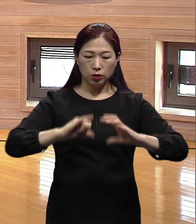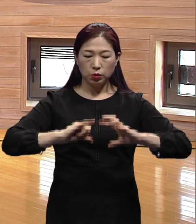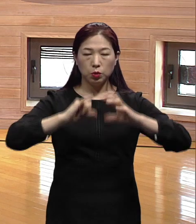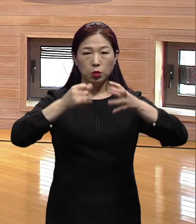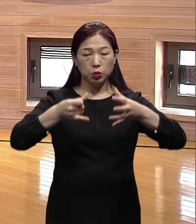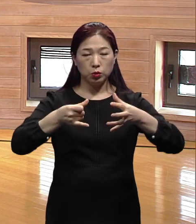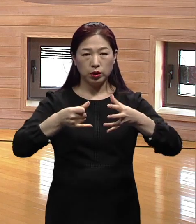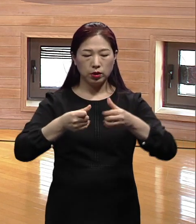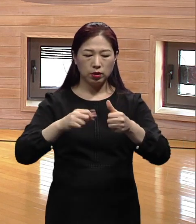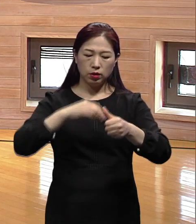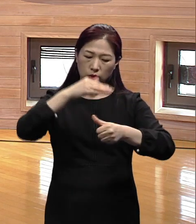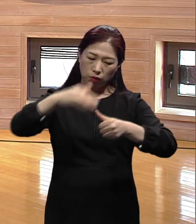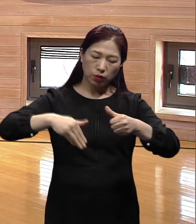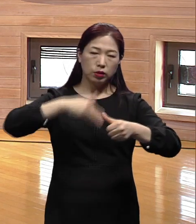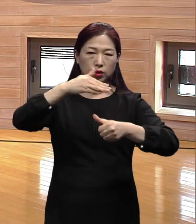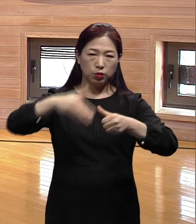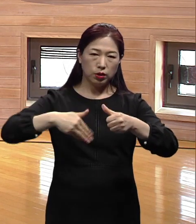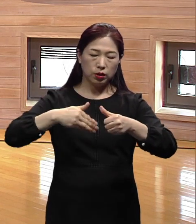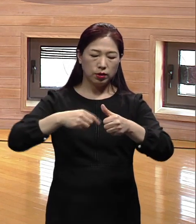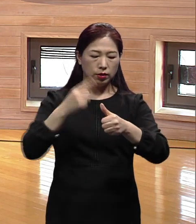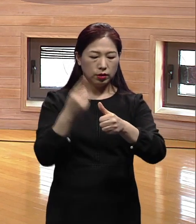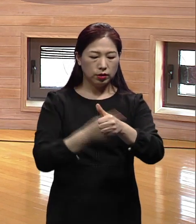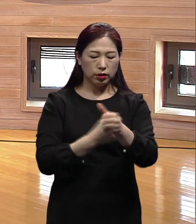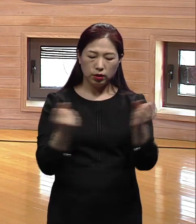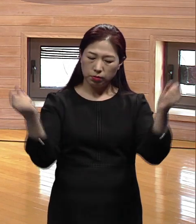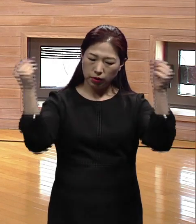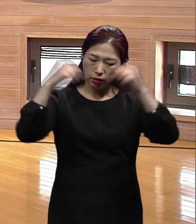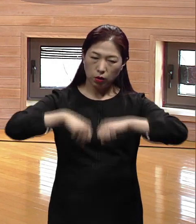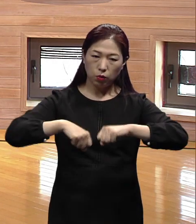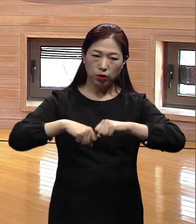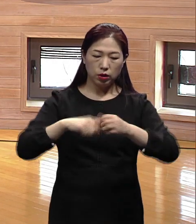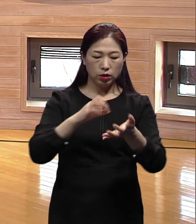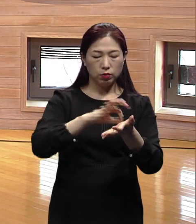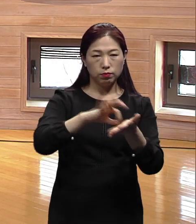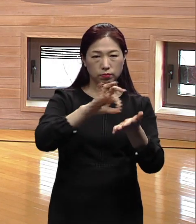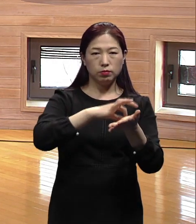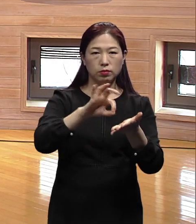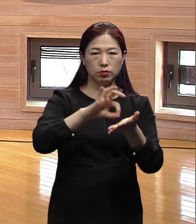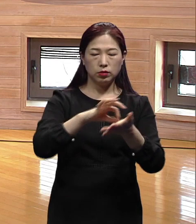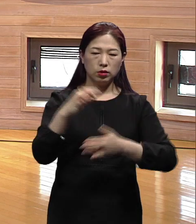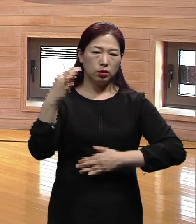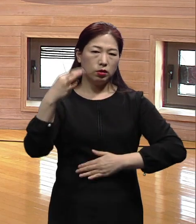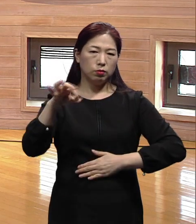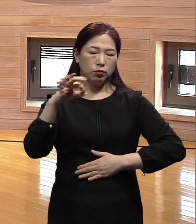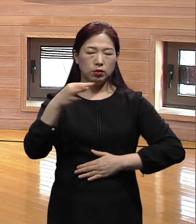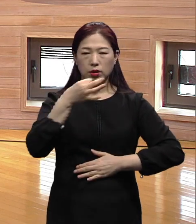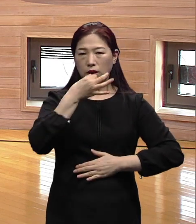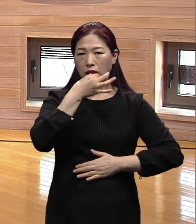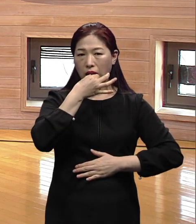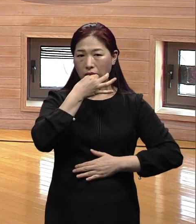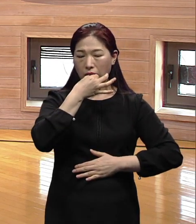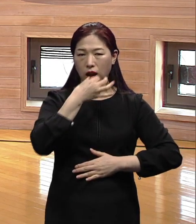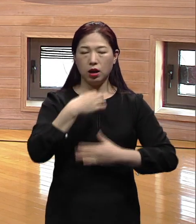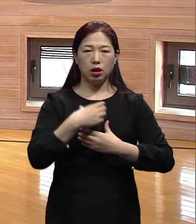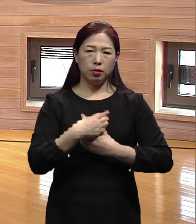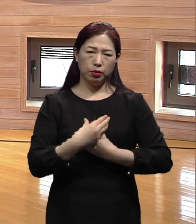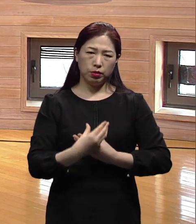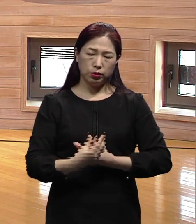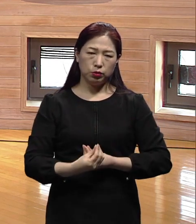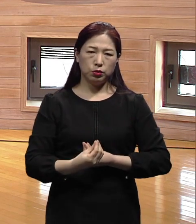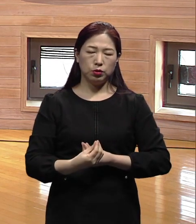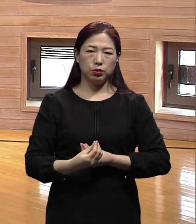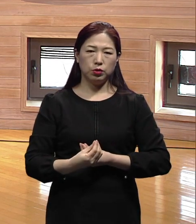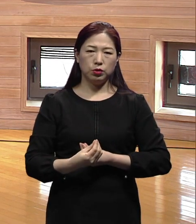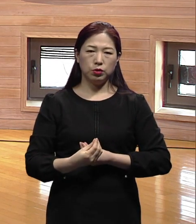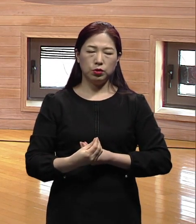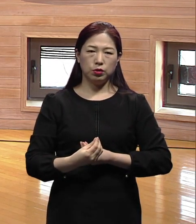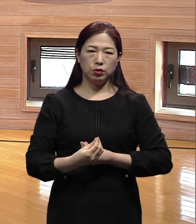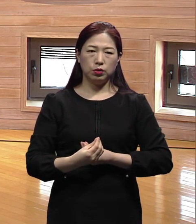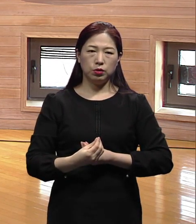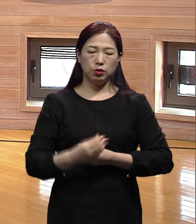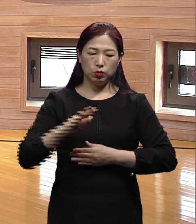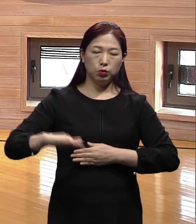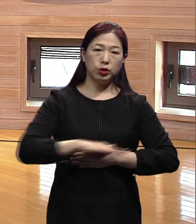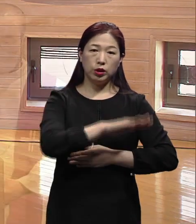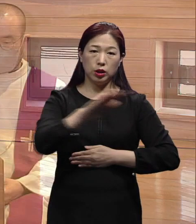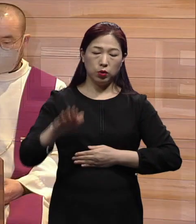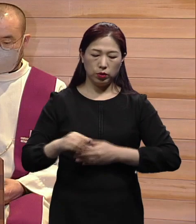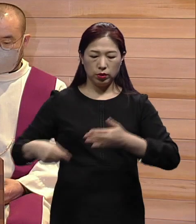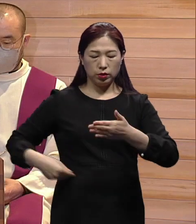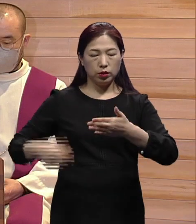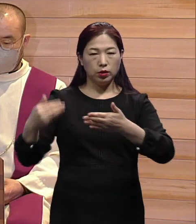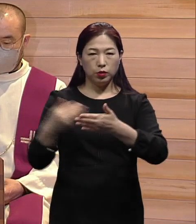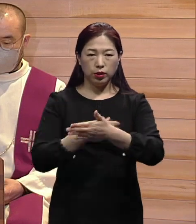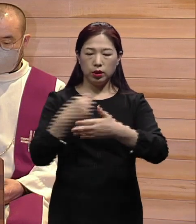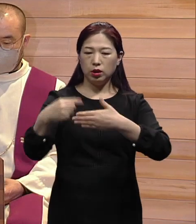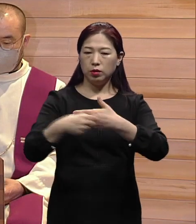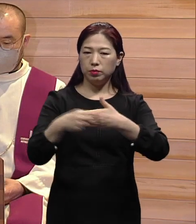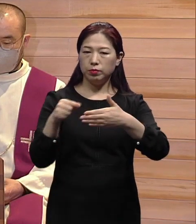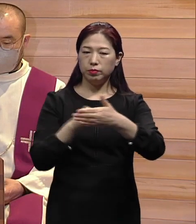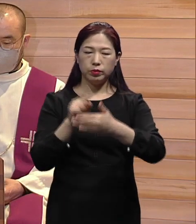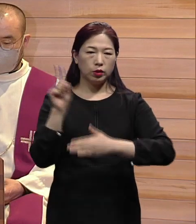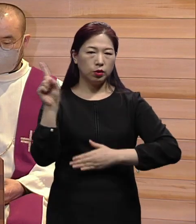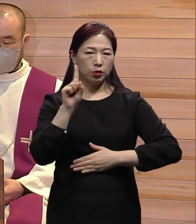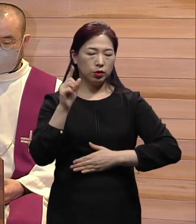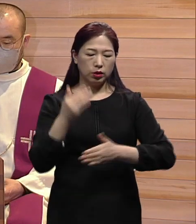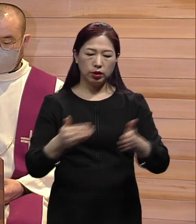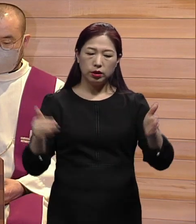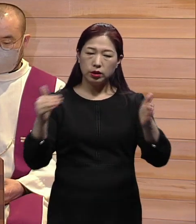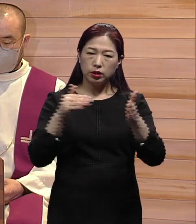지구의 환경과 생태파괴와 과소비, 물질만능과 편의주의에 대한 우리의 회심은 어디까지 와 있는지